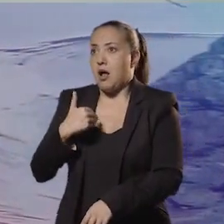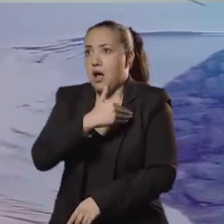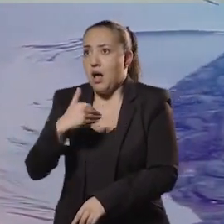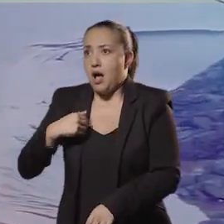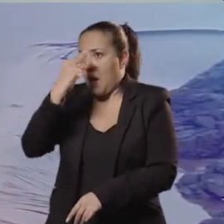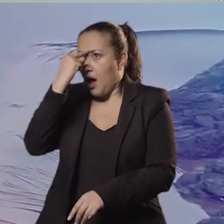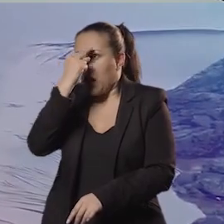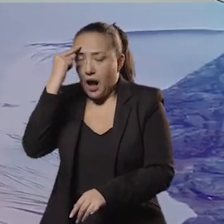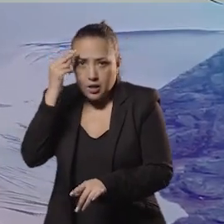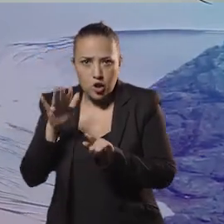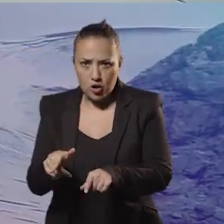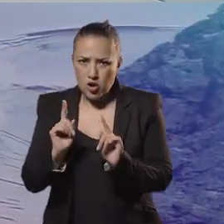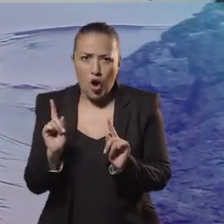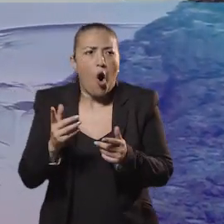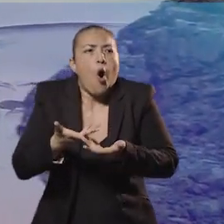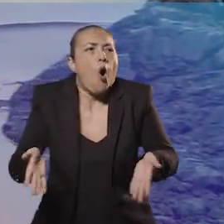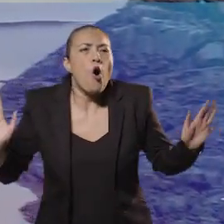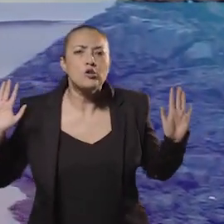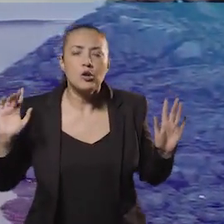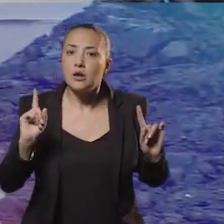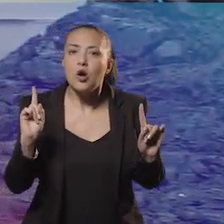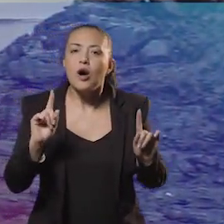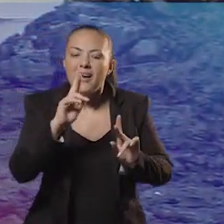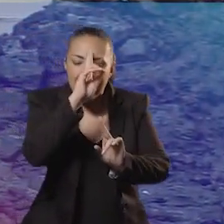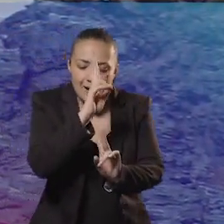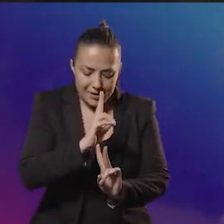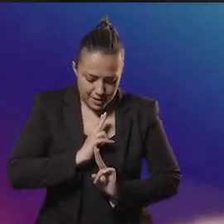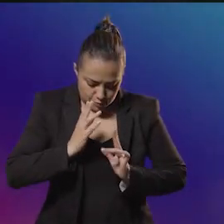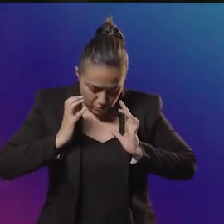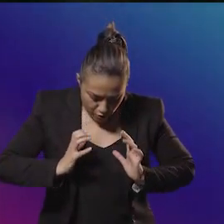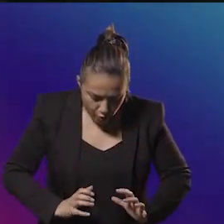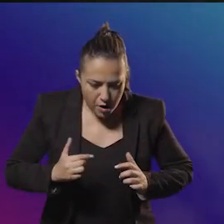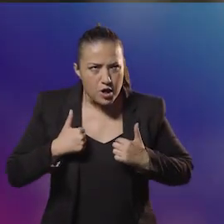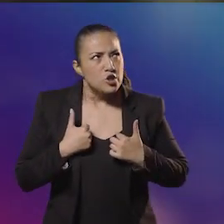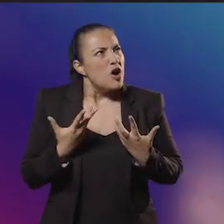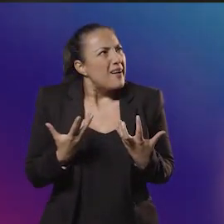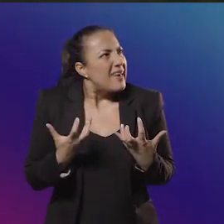sino el respeto sobre mi cuerpo y sobre lo que yo quiero vivir.